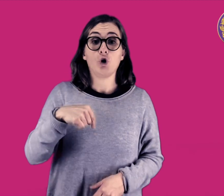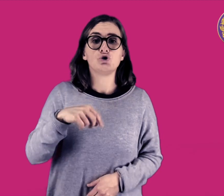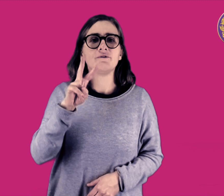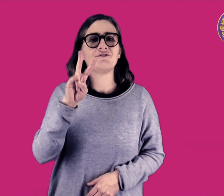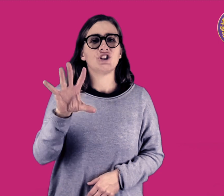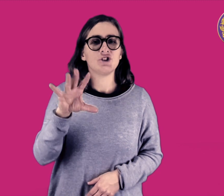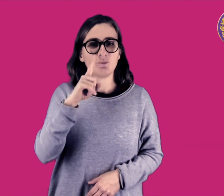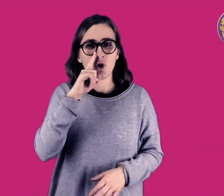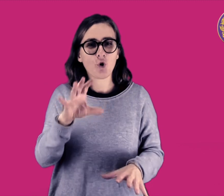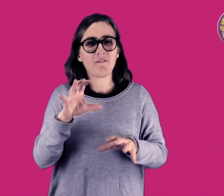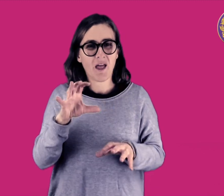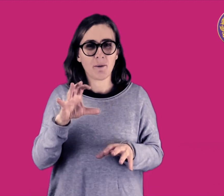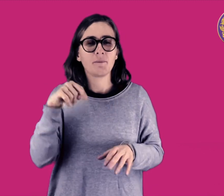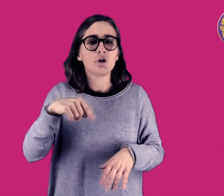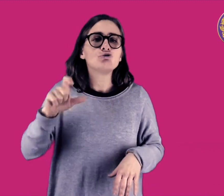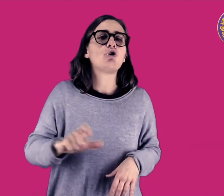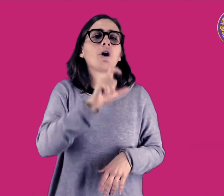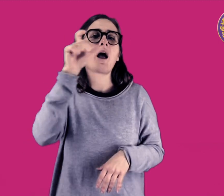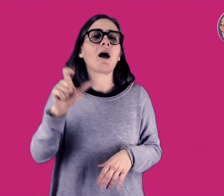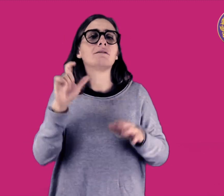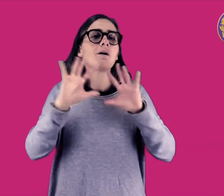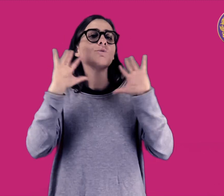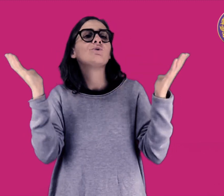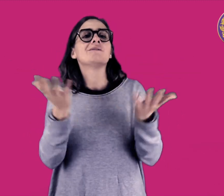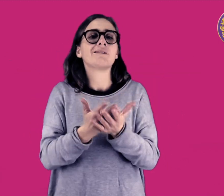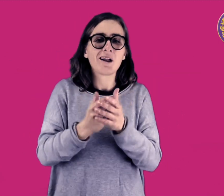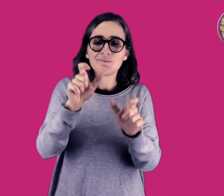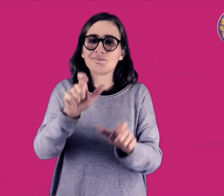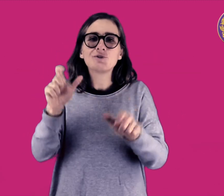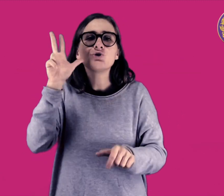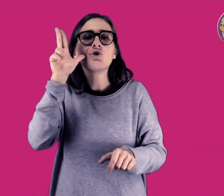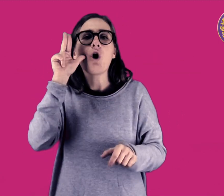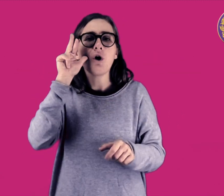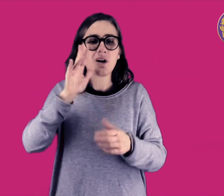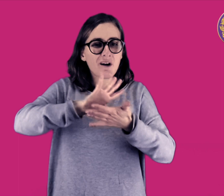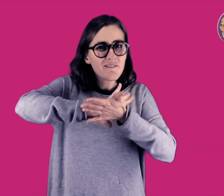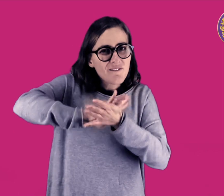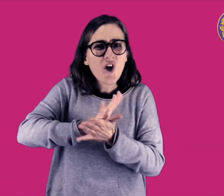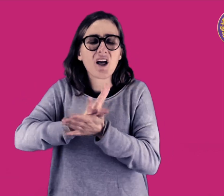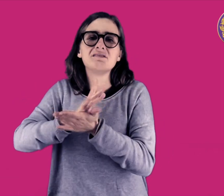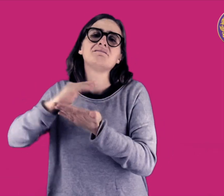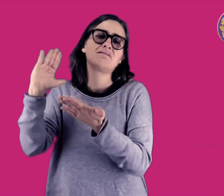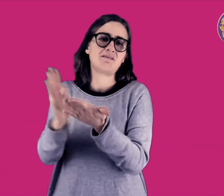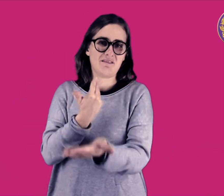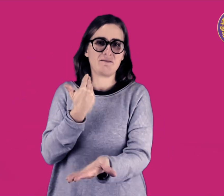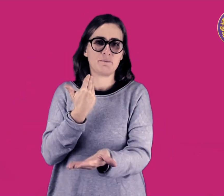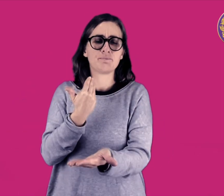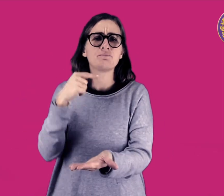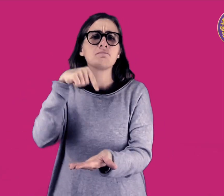Oggi, 25 novembre, è la Giornata Internazionale per l’eliminazione della violenza contro le donne